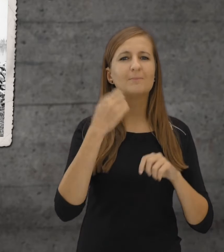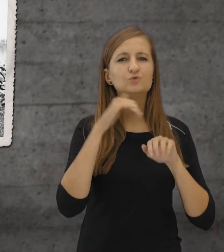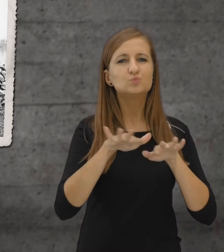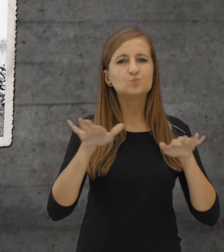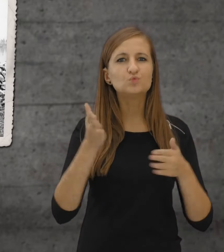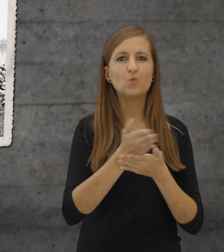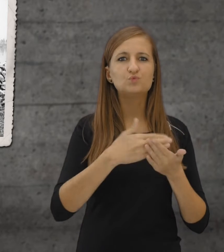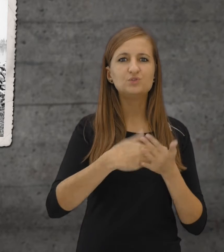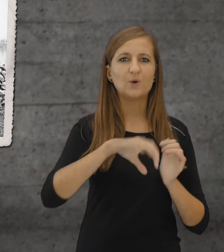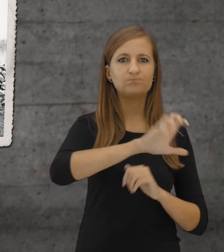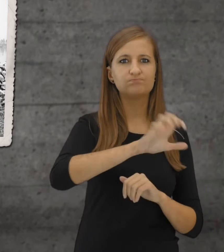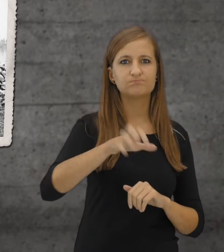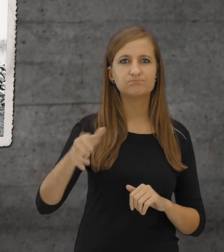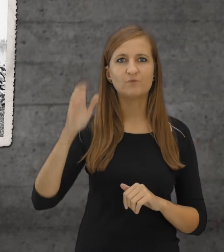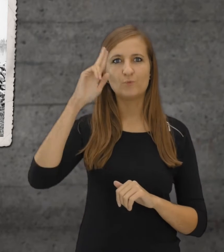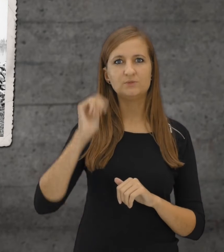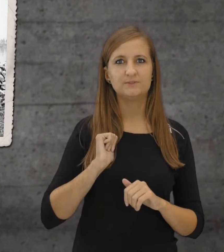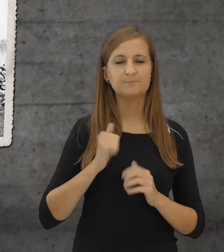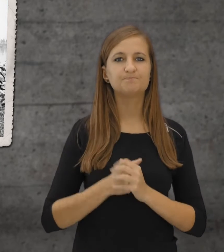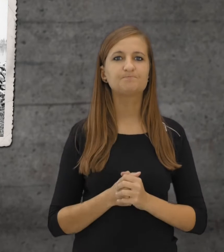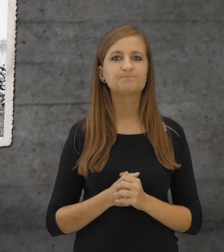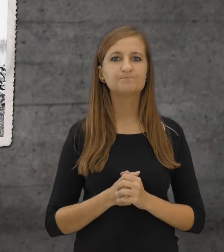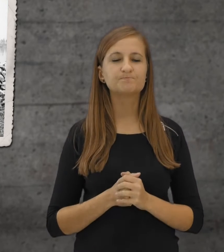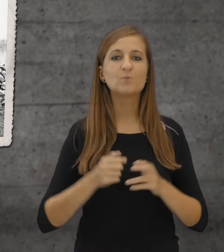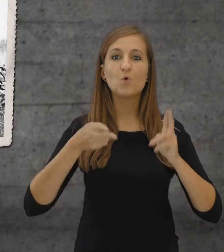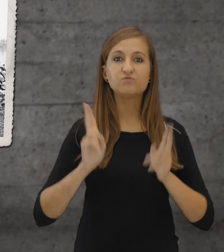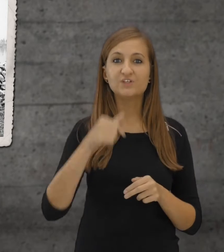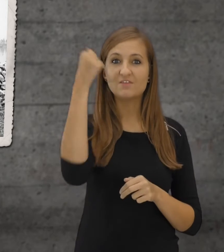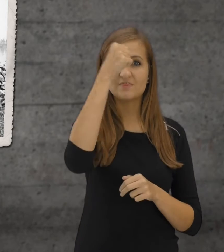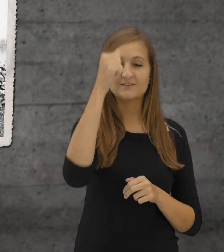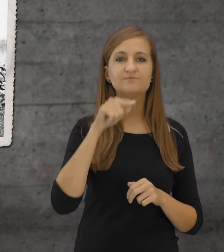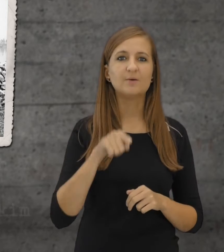Dużo większej jednostki wojskowej. Oficjalna nazwa